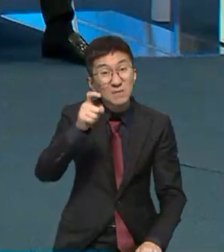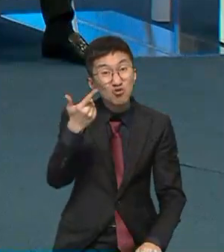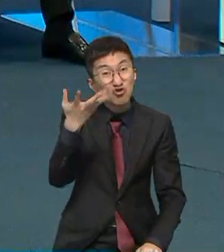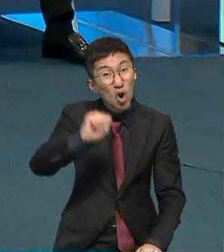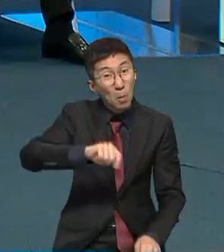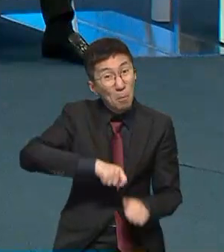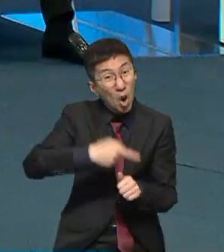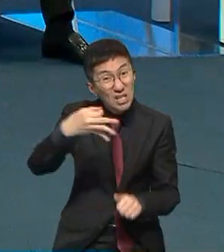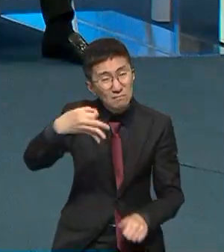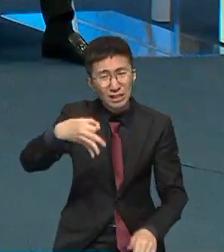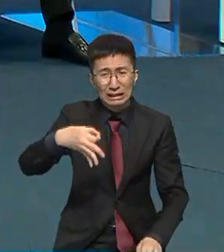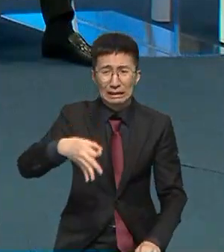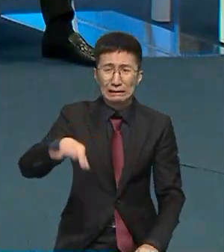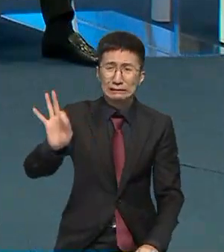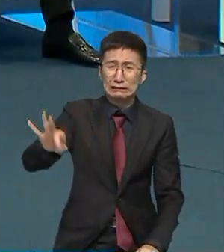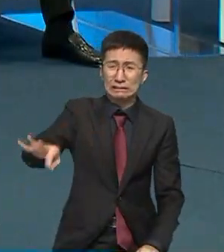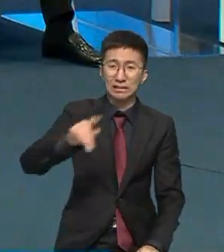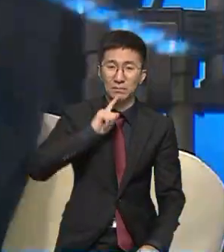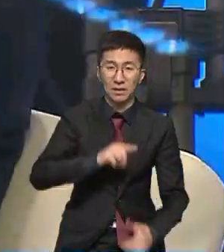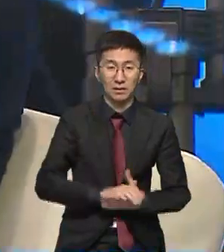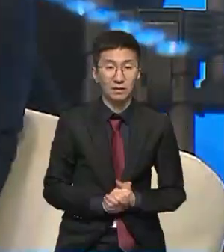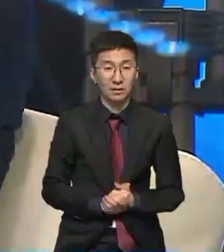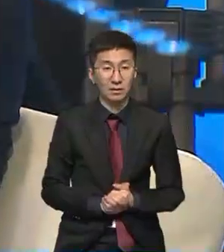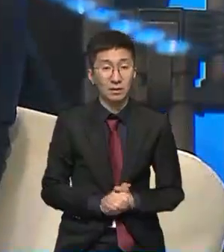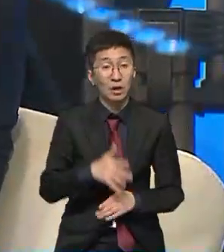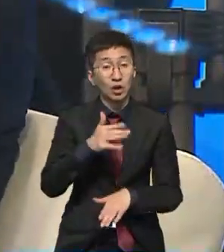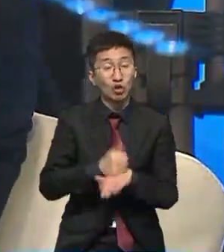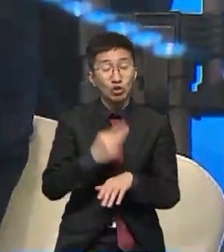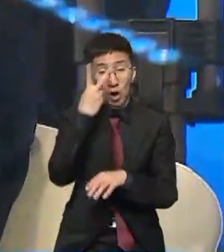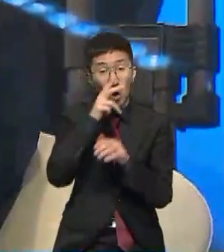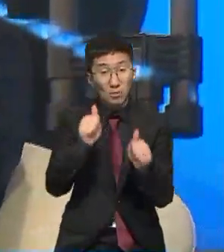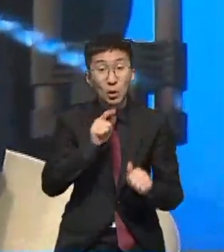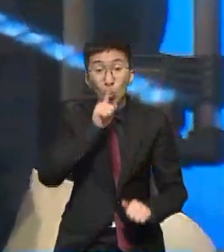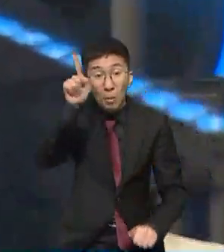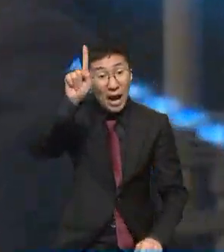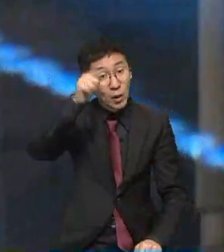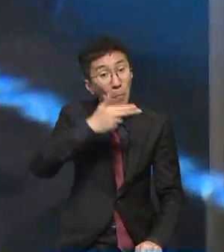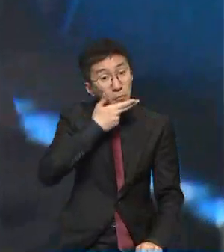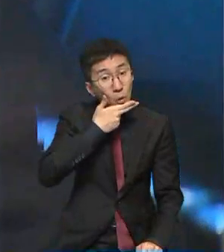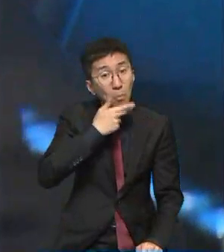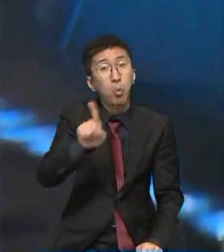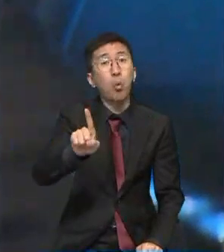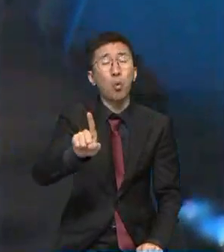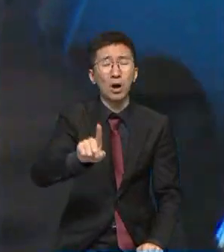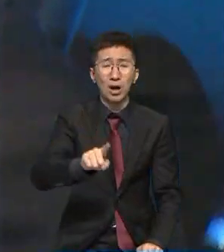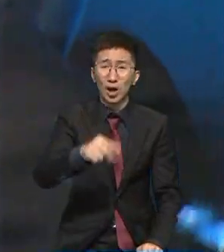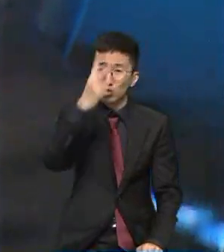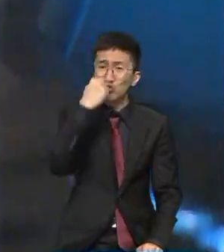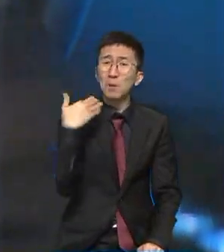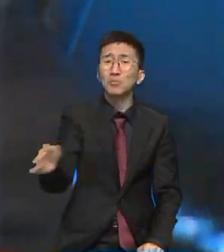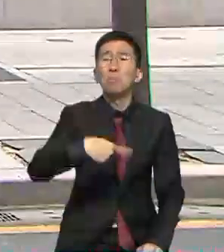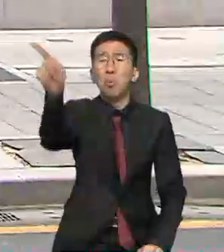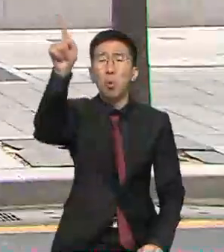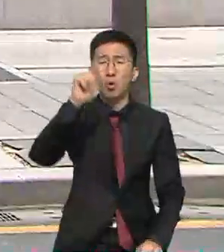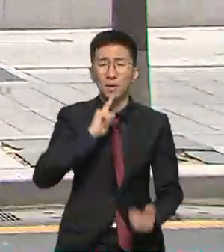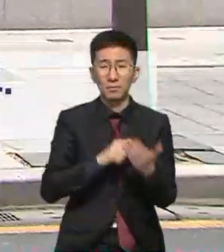그쳤다는 겁니다. 경제개혁연대는 검찰 고발 조차하지 않은 건 봐주기라고 비판했습니다.